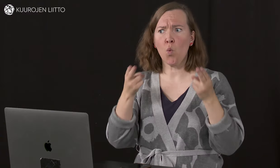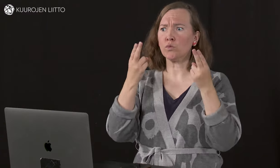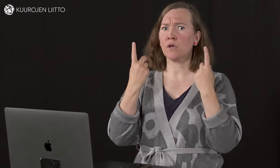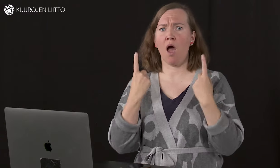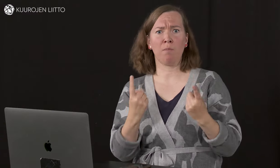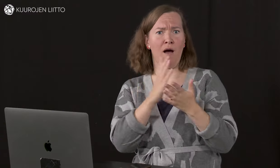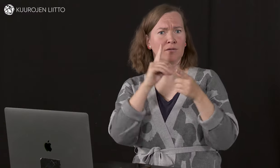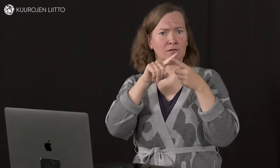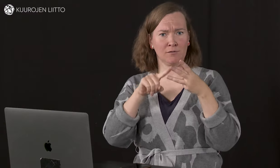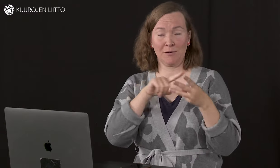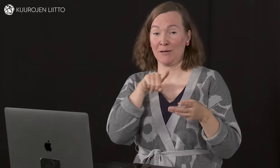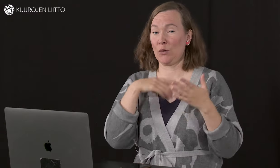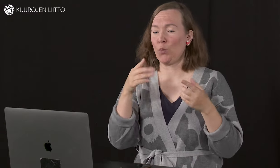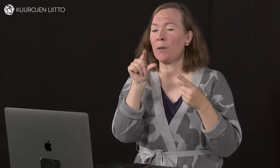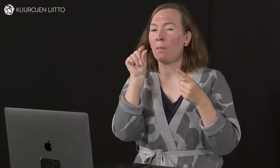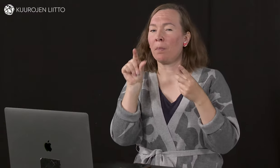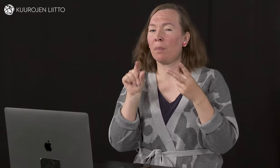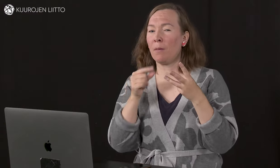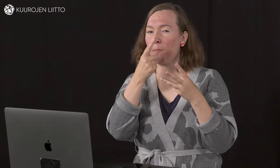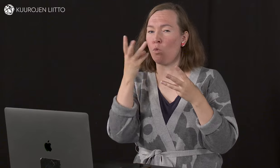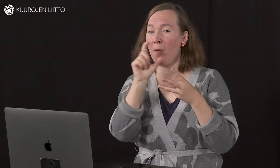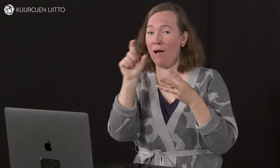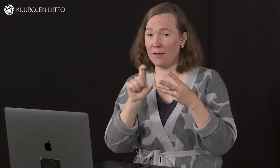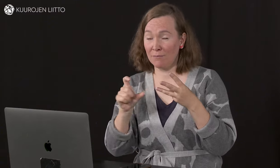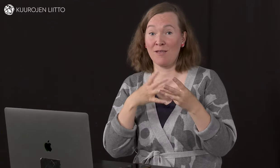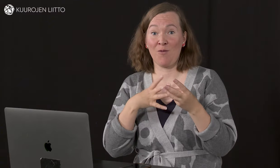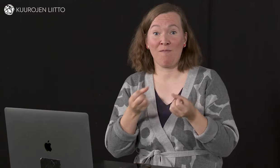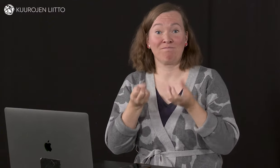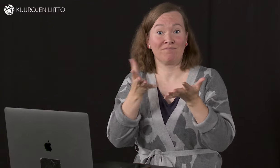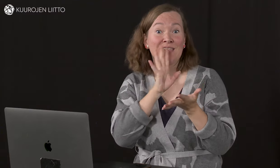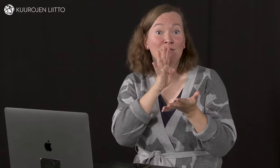Uusista aiheista nyt poimimme muutaman tärkeimmän, joista haluamme kertoa teille.